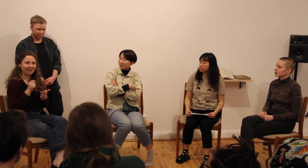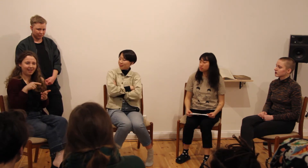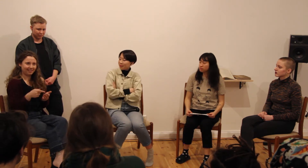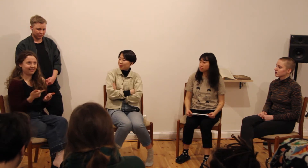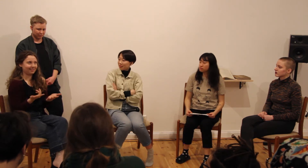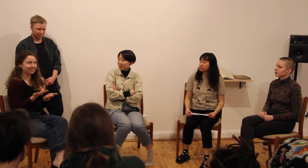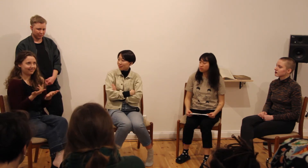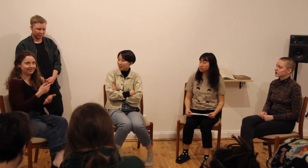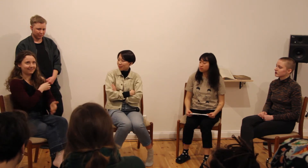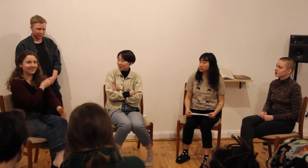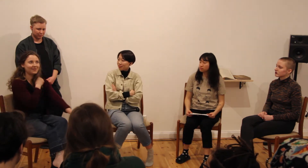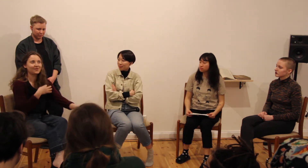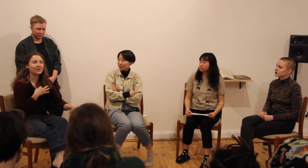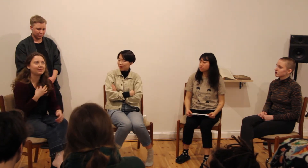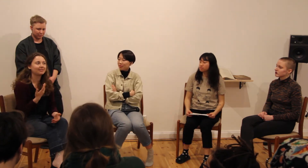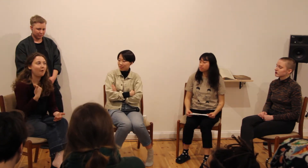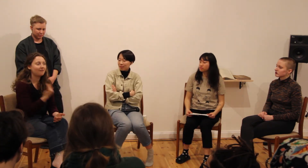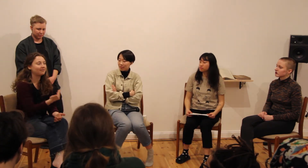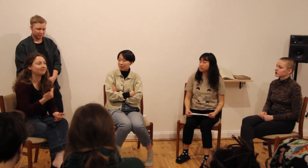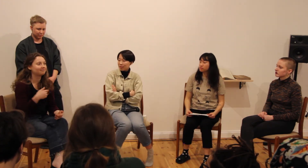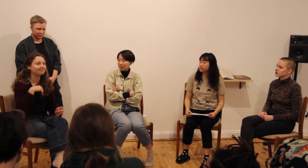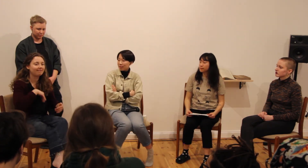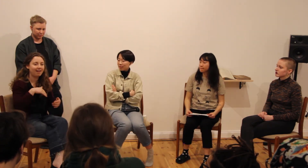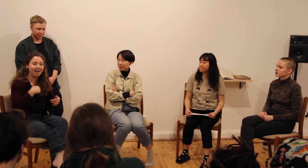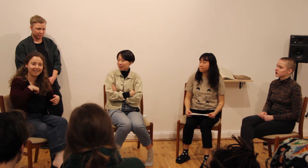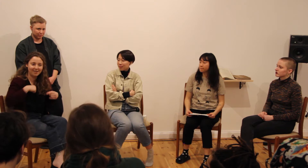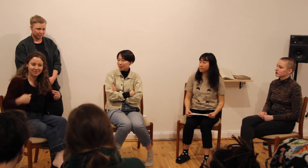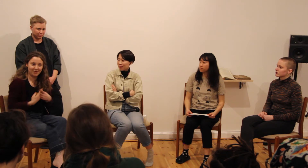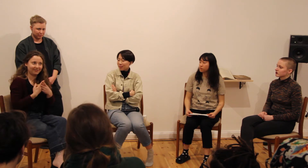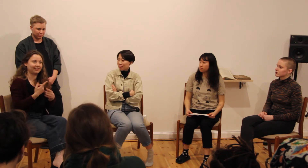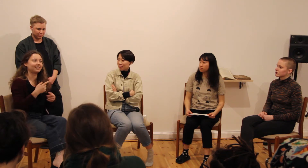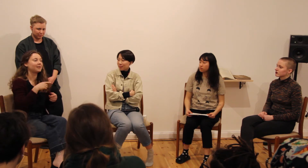Es gab auch Konflikte und die zu beschreiben, ich konnte es nie zum Ausdruck bringen was ich da eigentlich gefühlt habe.